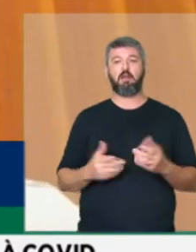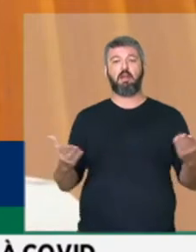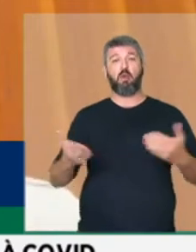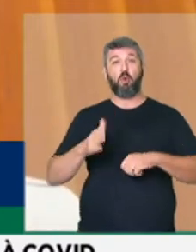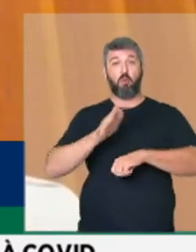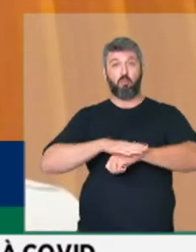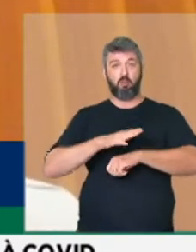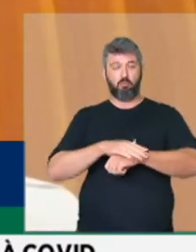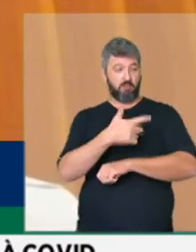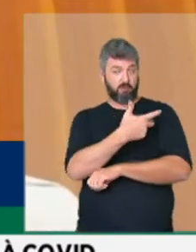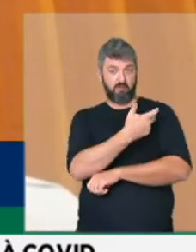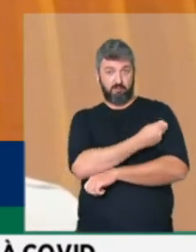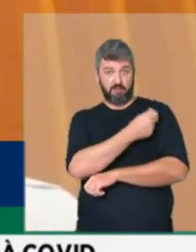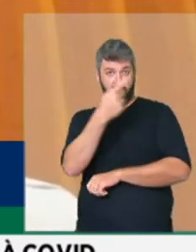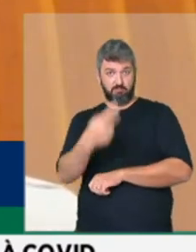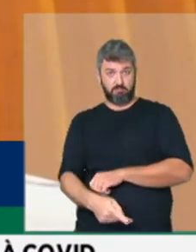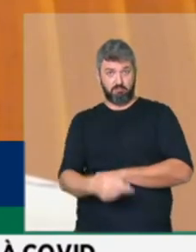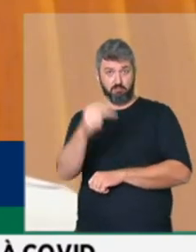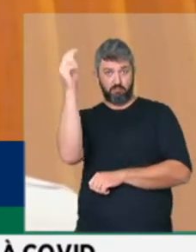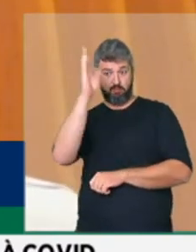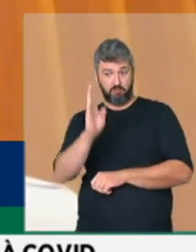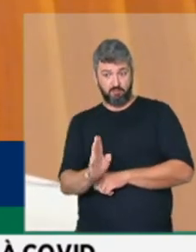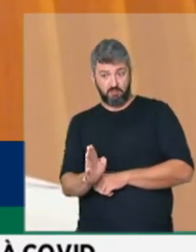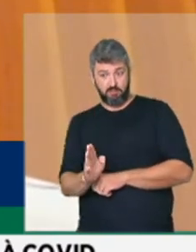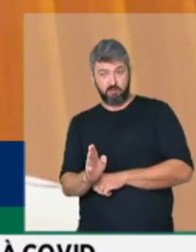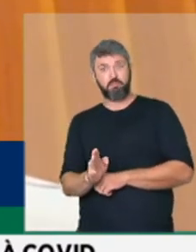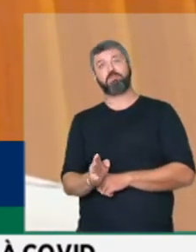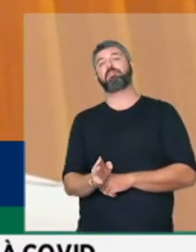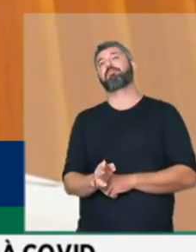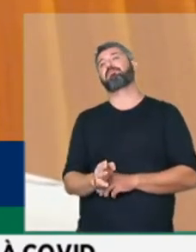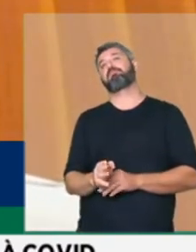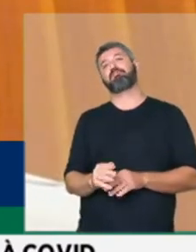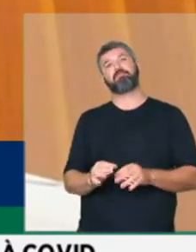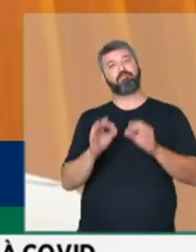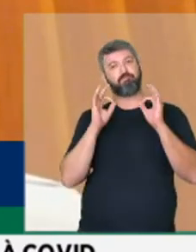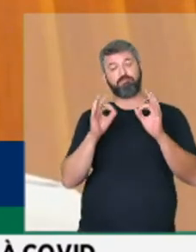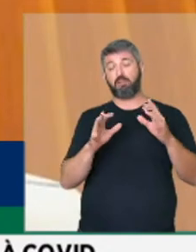ABRIL, COM TODOS OS CUIDADOS O DETALHAMENTO DESSES DADOS. E ATÉ O DIA 24 DE ABRIL, PRATICAMENTE, 100 DIAS DEPOIS